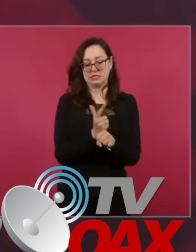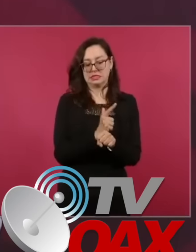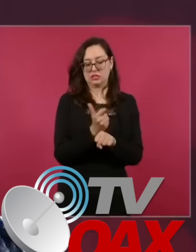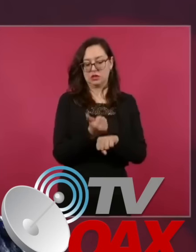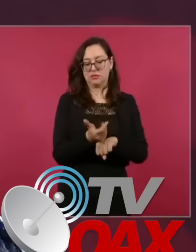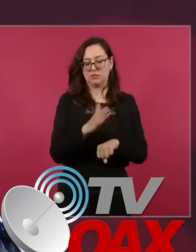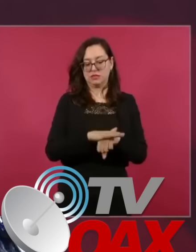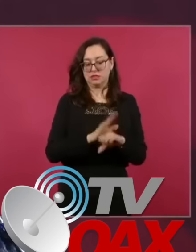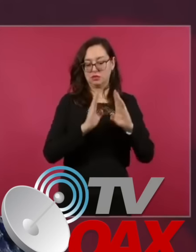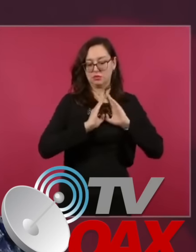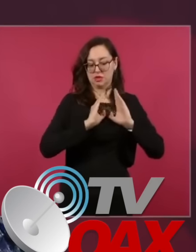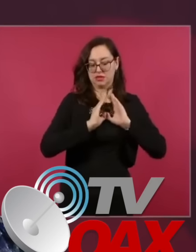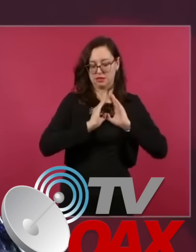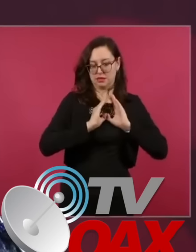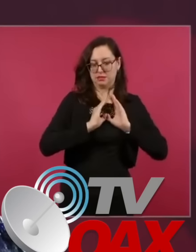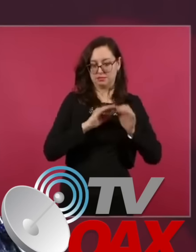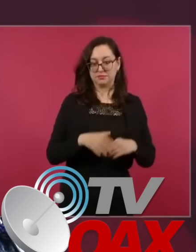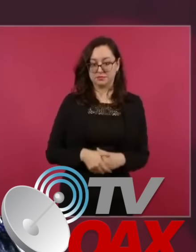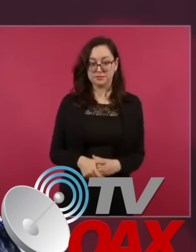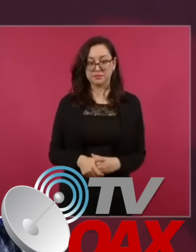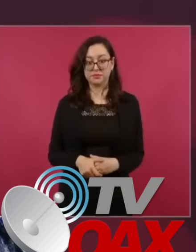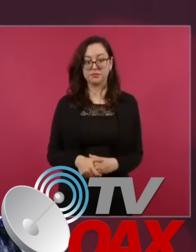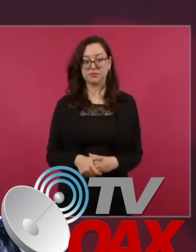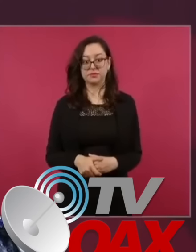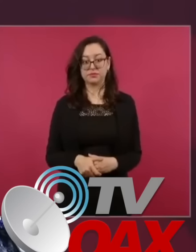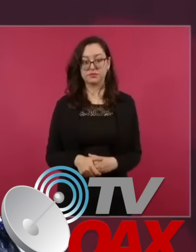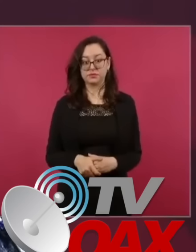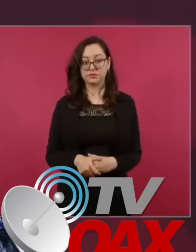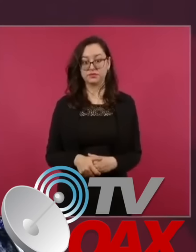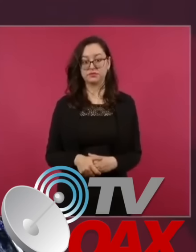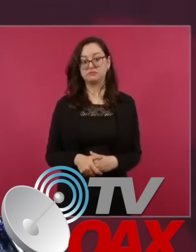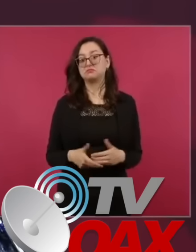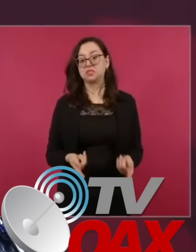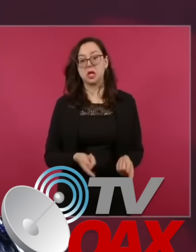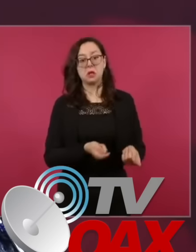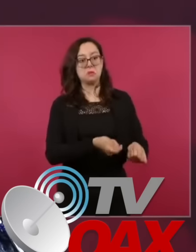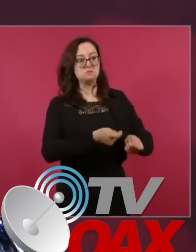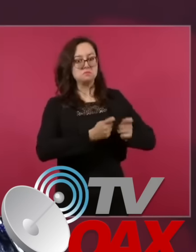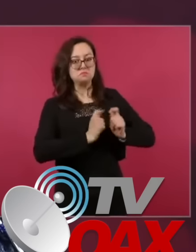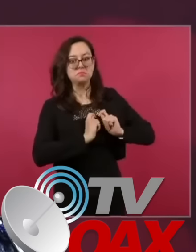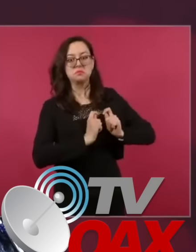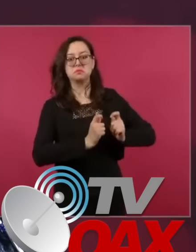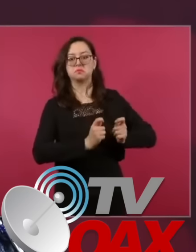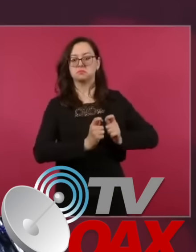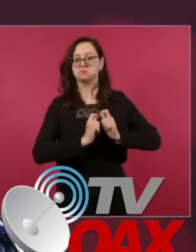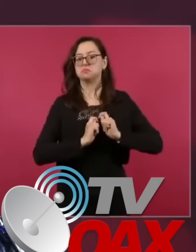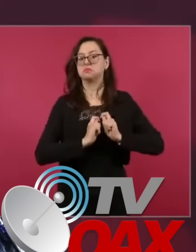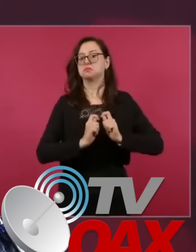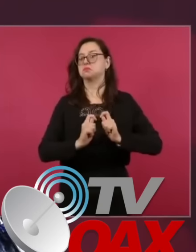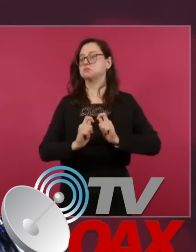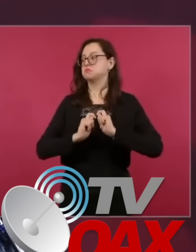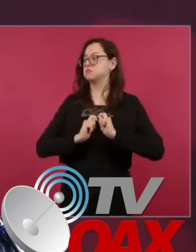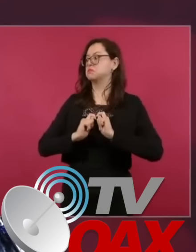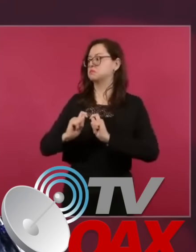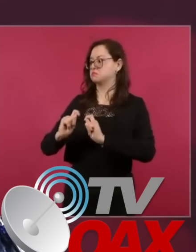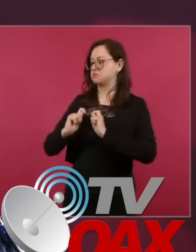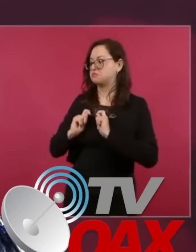Eh Tuve oportunidad de desempeñar diversos cargos como comandante de escuadrón comandante de grupo